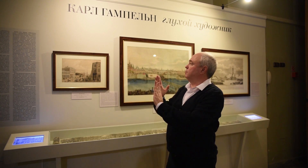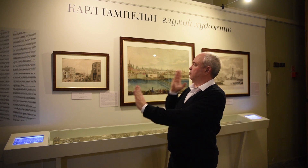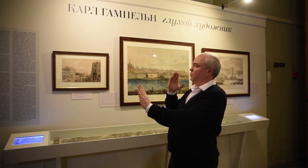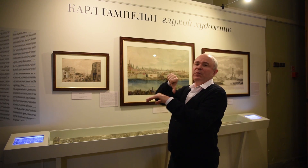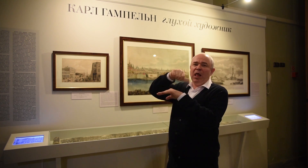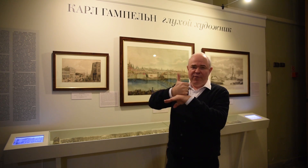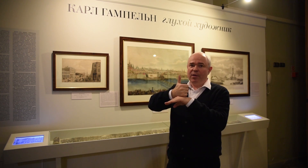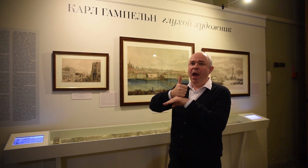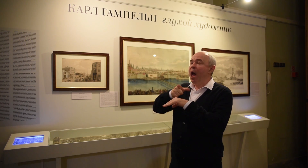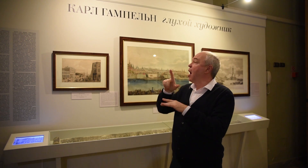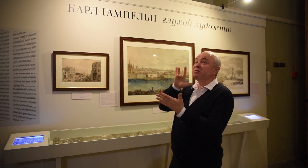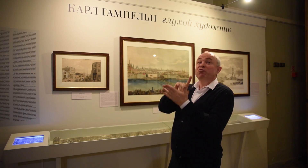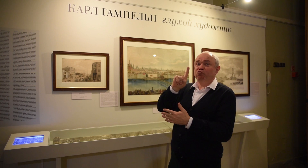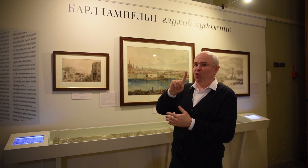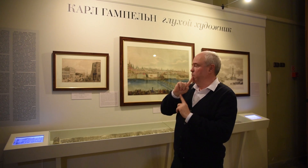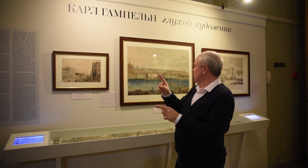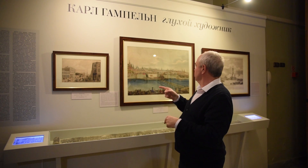Эта стена – «главная» в зале. Что мы видим в центре?